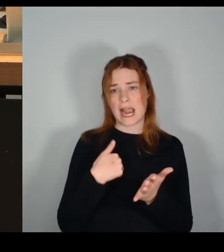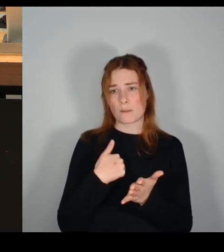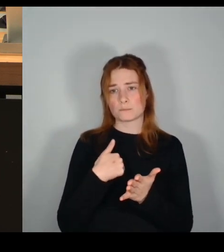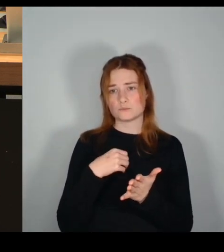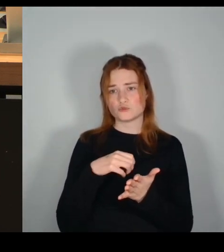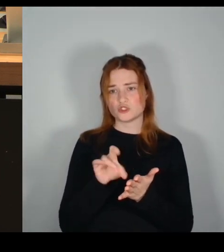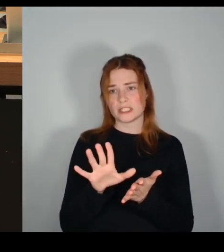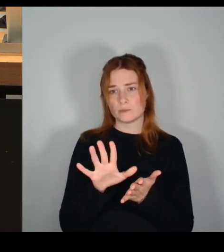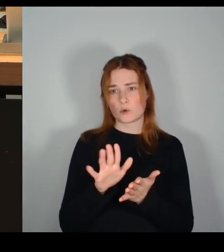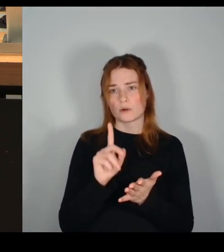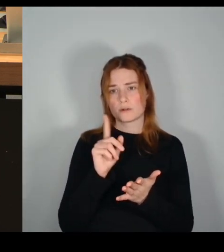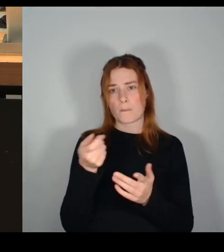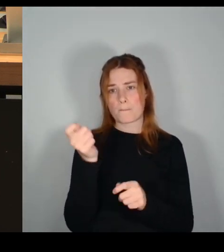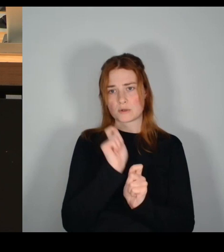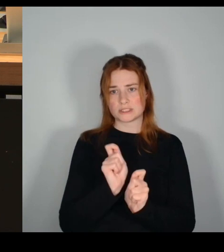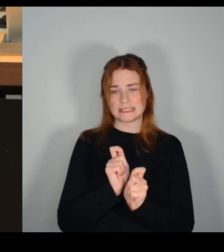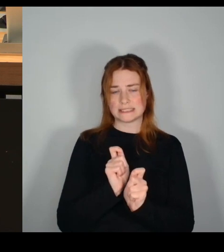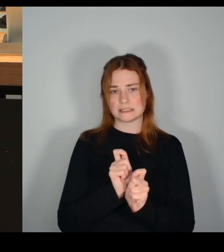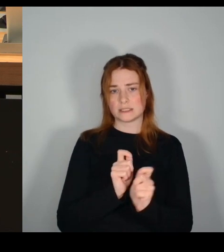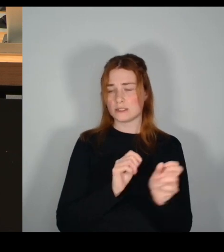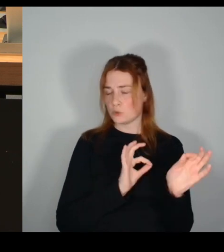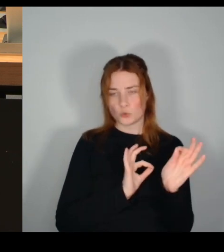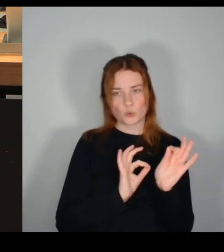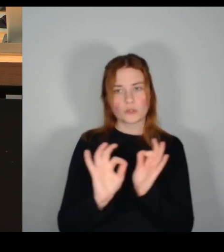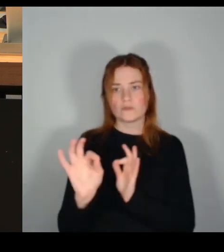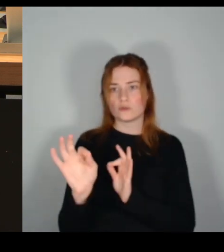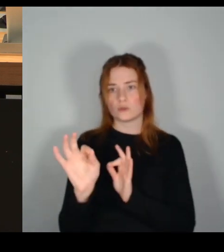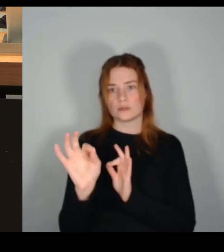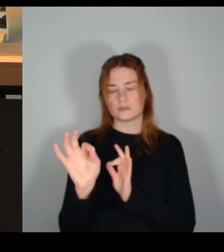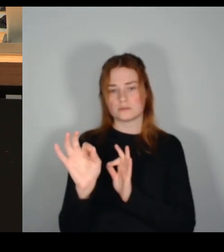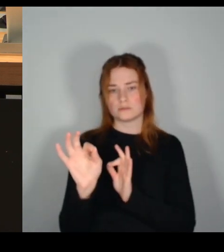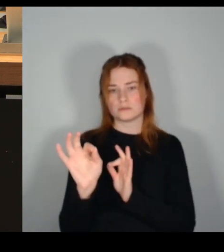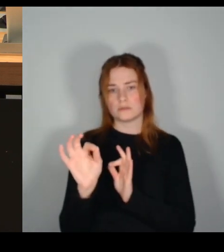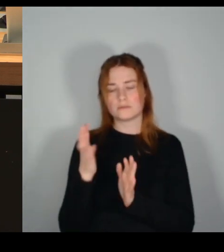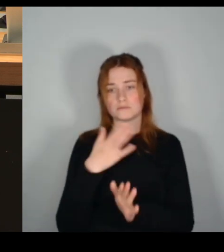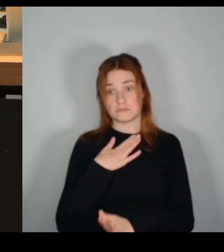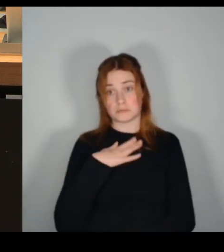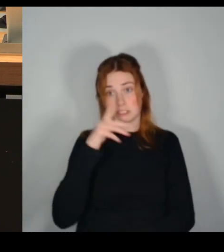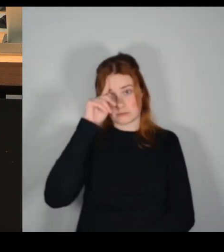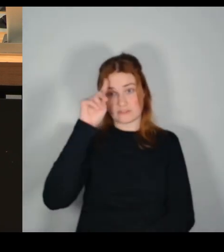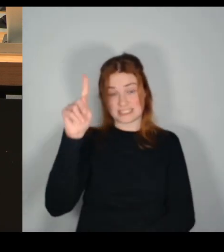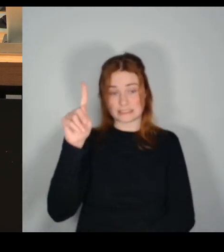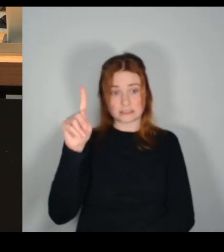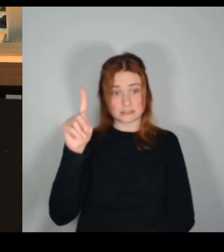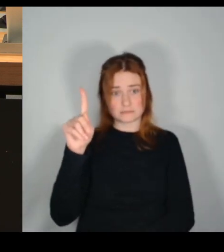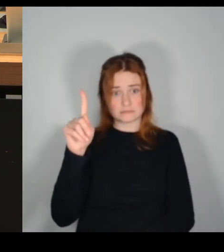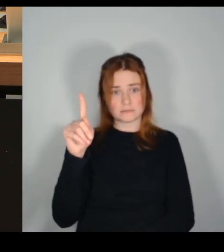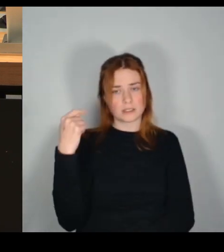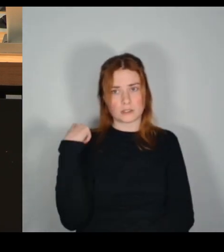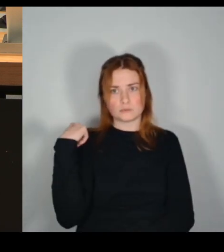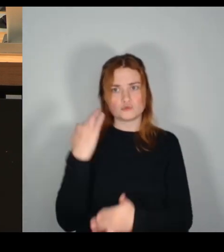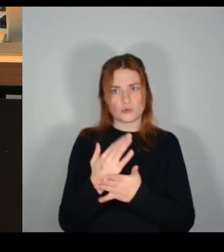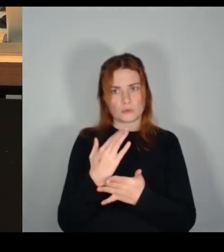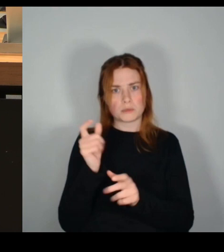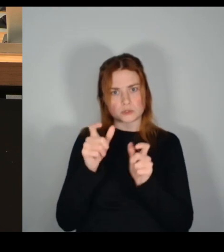Und meines Wissens und das haben Vorredner gesagt, gibt es in Berlin keine Abschiebungen in den Irak von Jesiden.